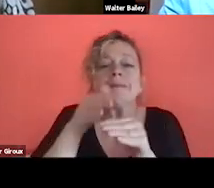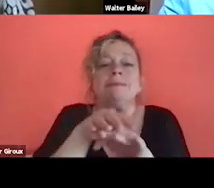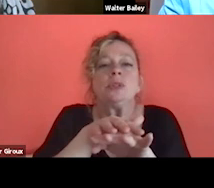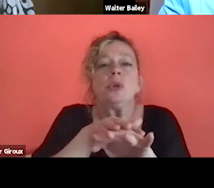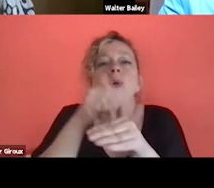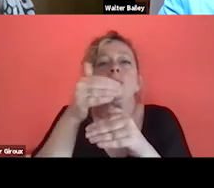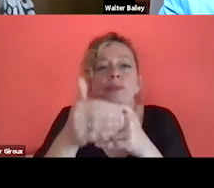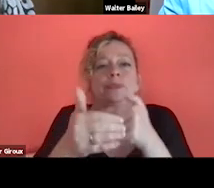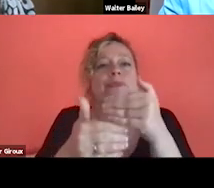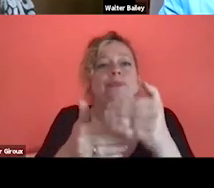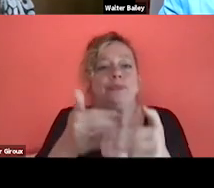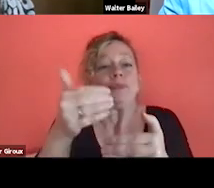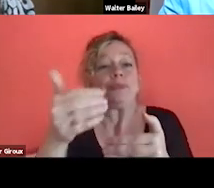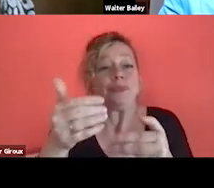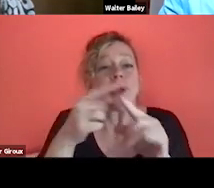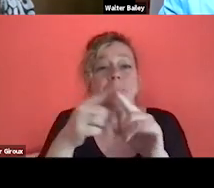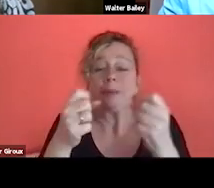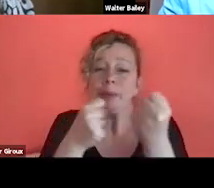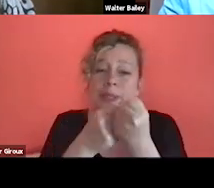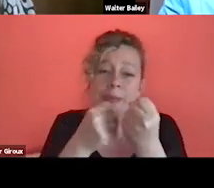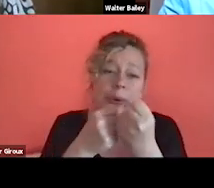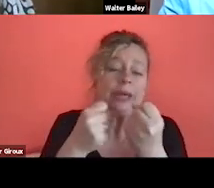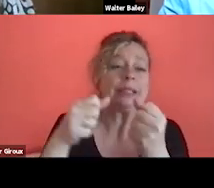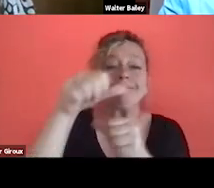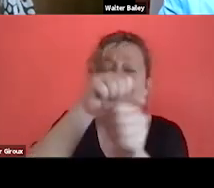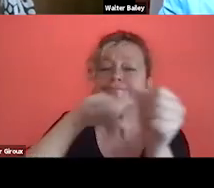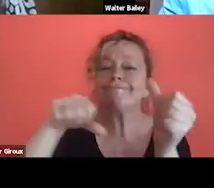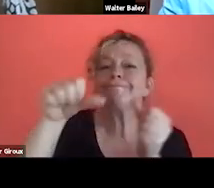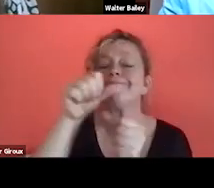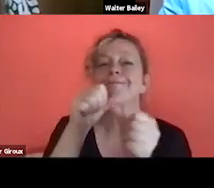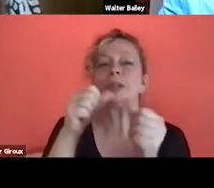pero nos unimos unos a otros para tener que educarnos